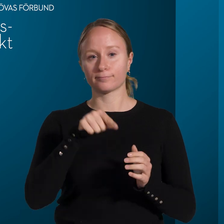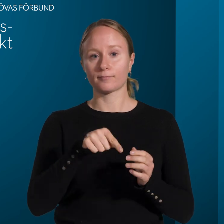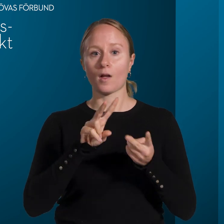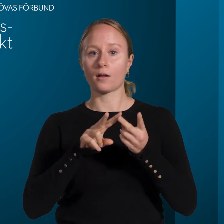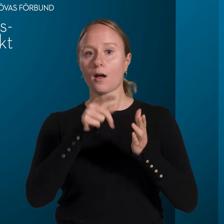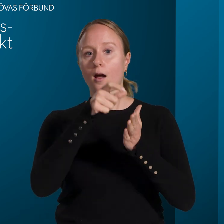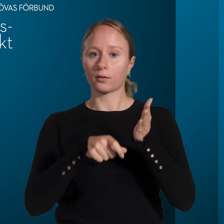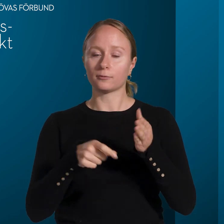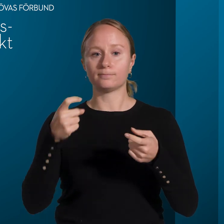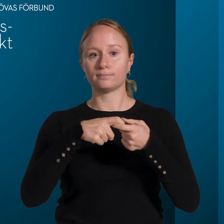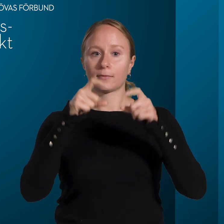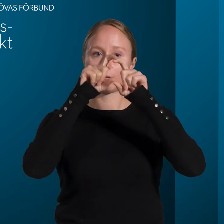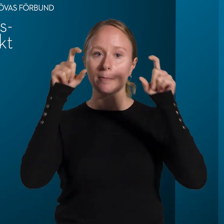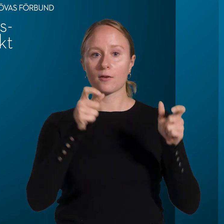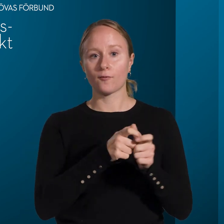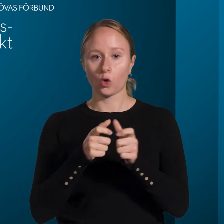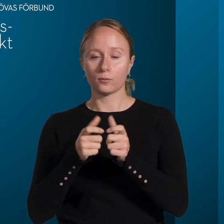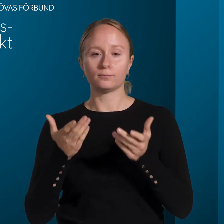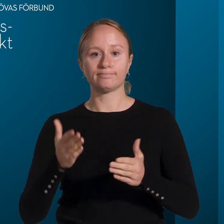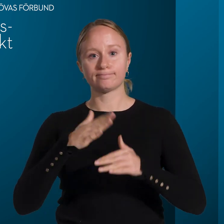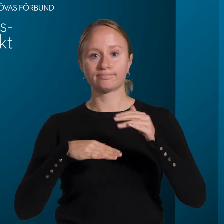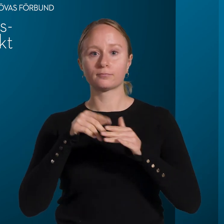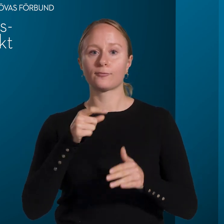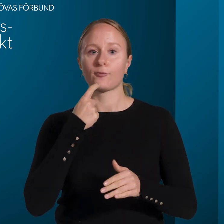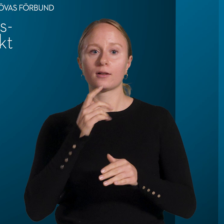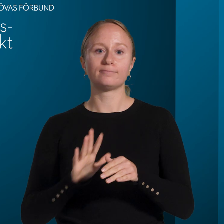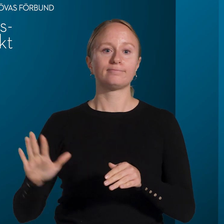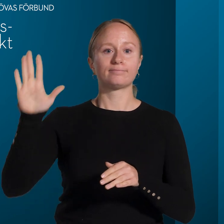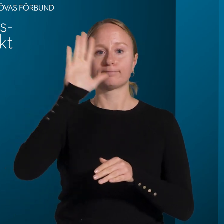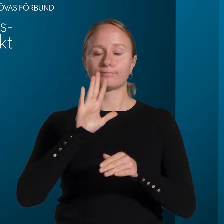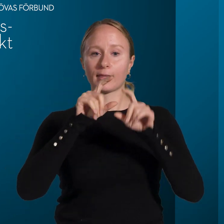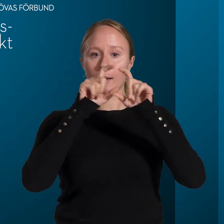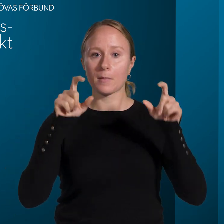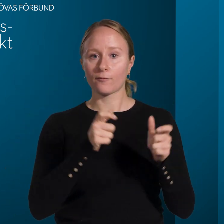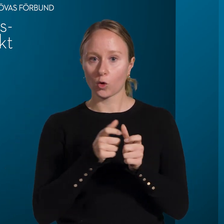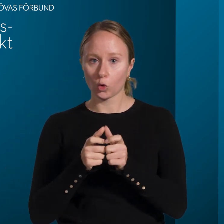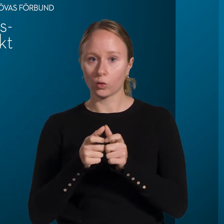I den andra artikeln kring temat föreningar - behandlas de nationella temaföreningarna -